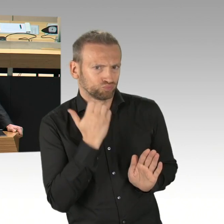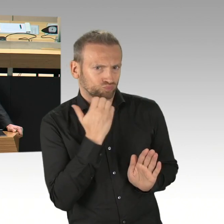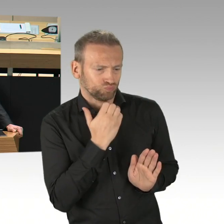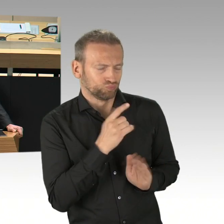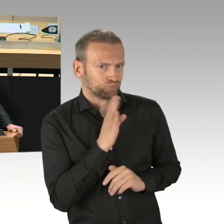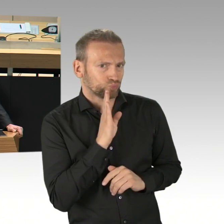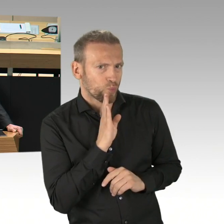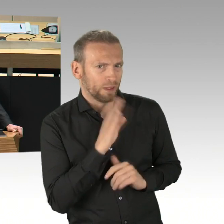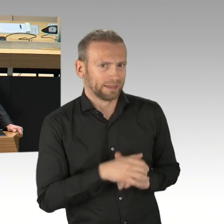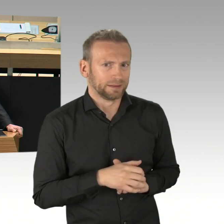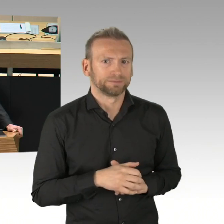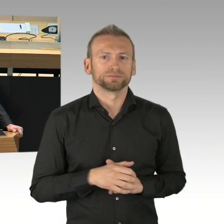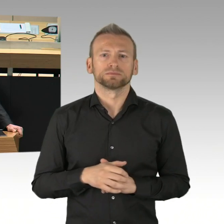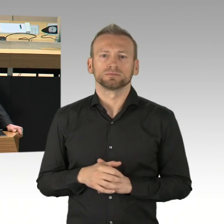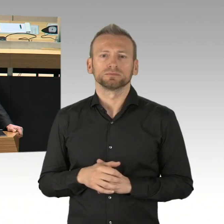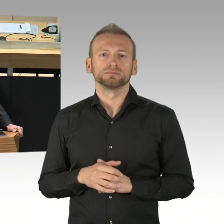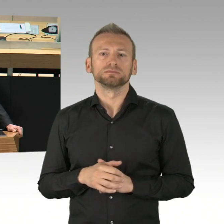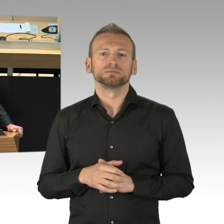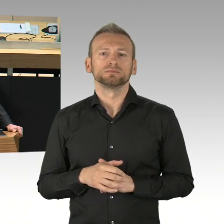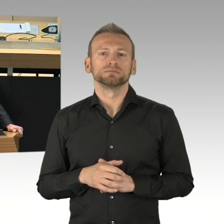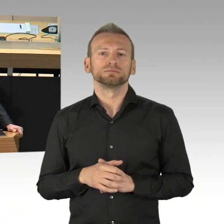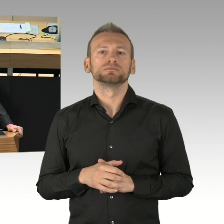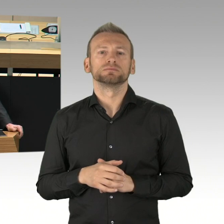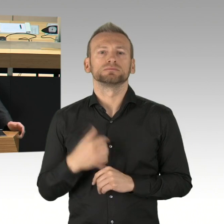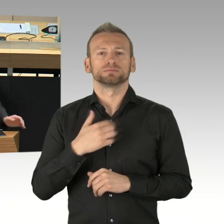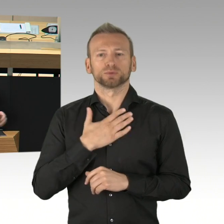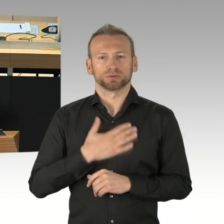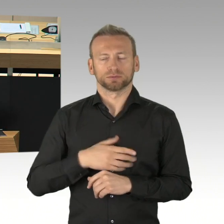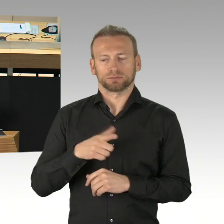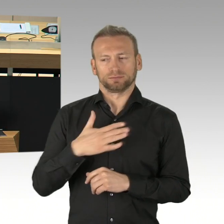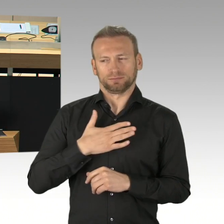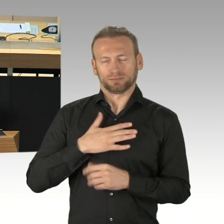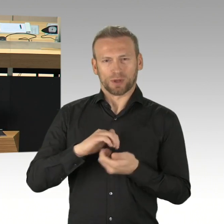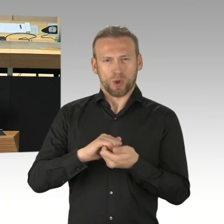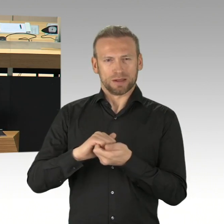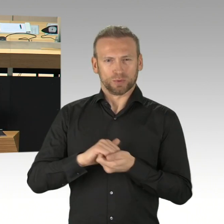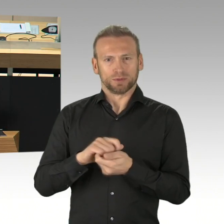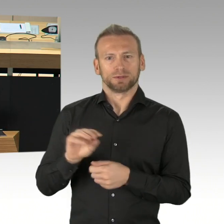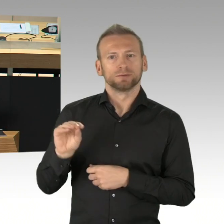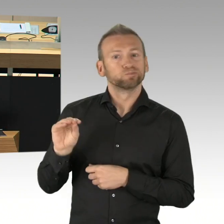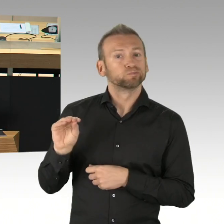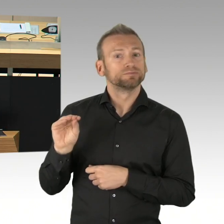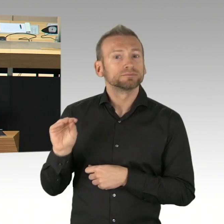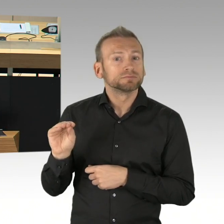eine sozialökologische Reformpolitik ermöglicht. Meine Damen und Herren der Opposition,